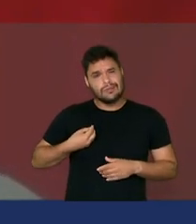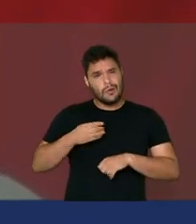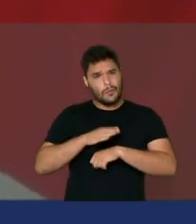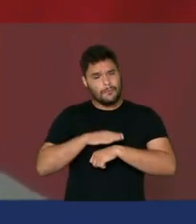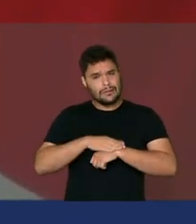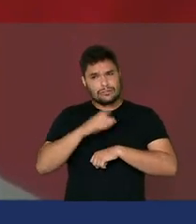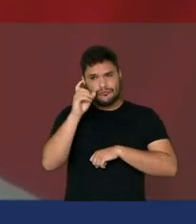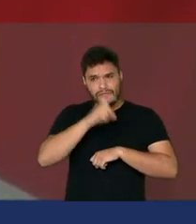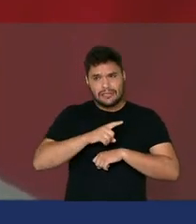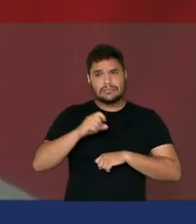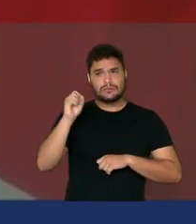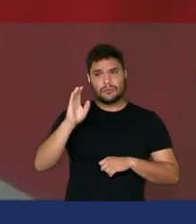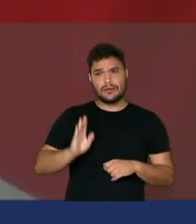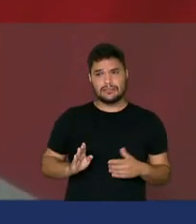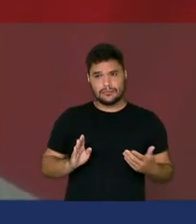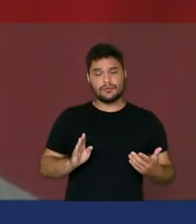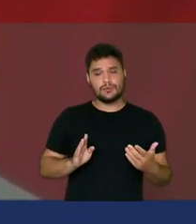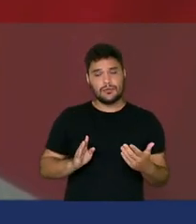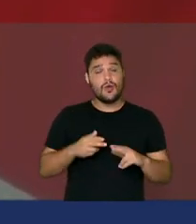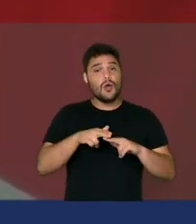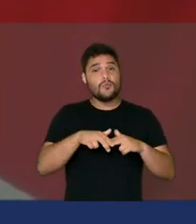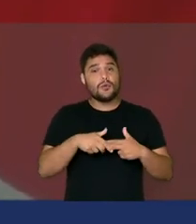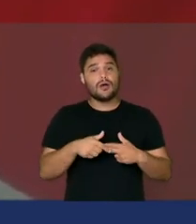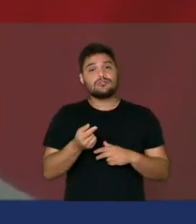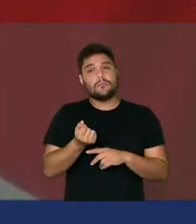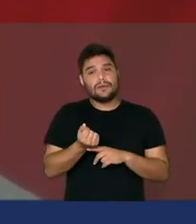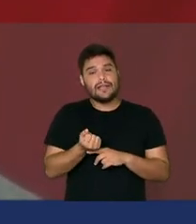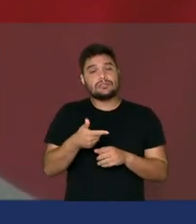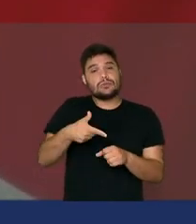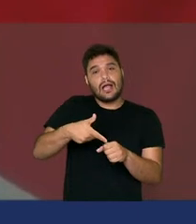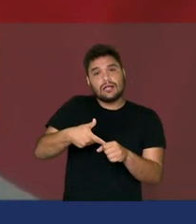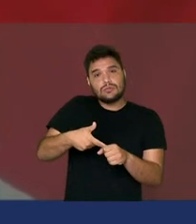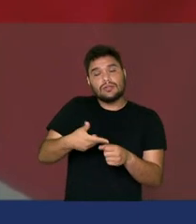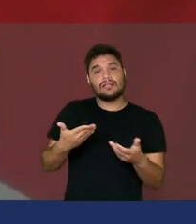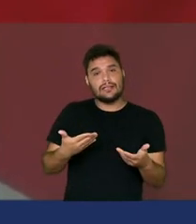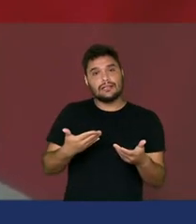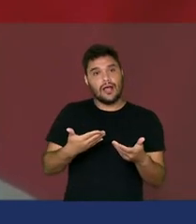ESTAMOS VIVENDO UM DRAMA MUITO NO PAÍS, JÁ VAI LONGE POR CONTA DO PREÇO DA GASOLINA,